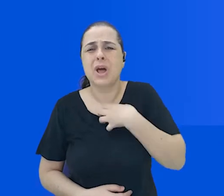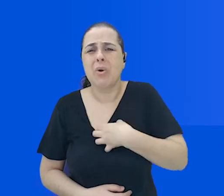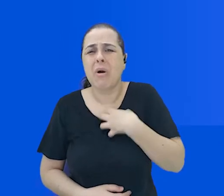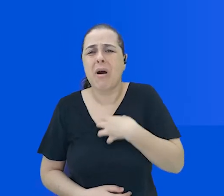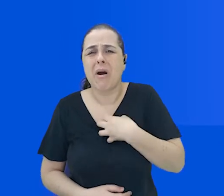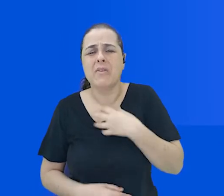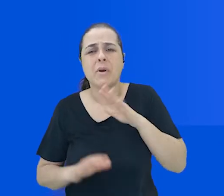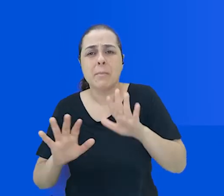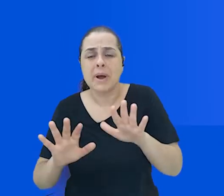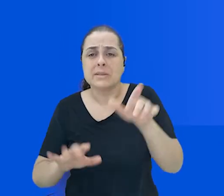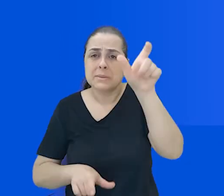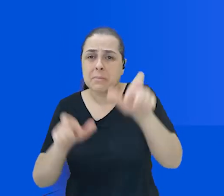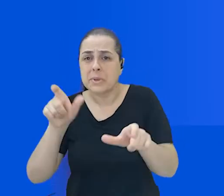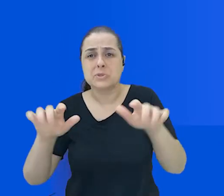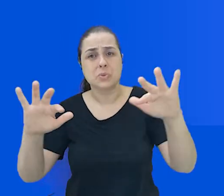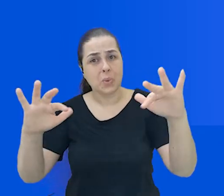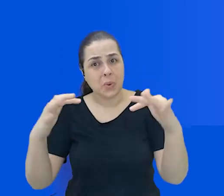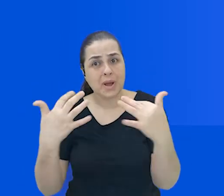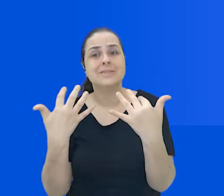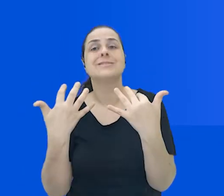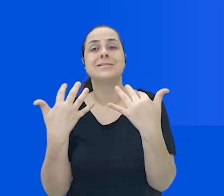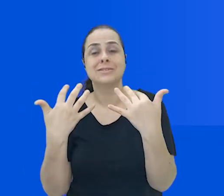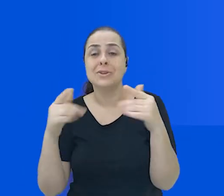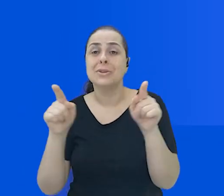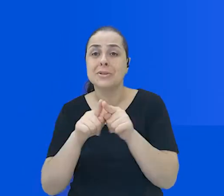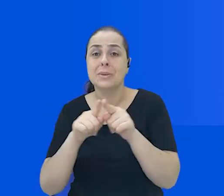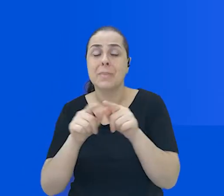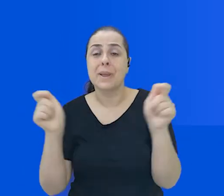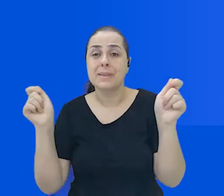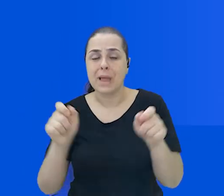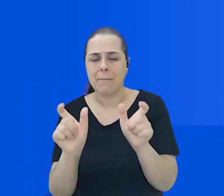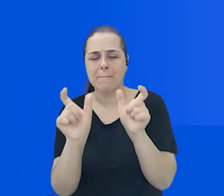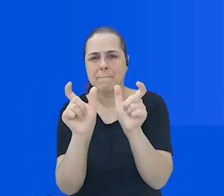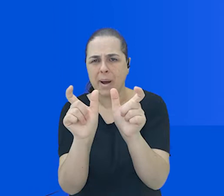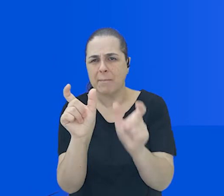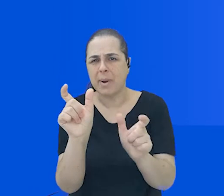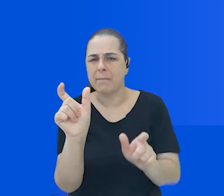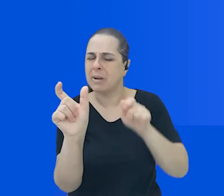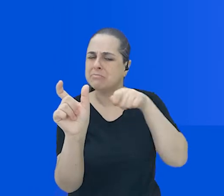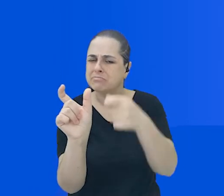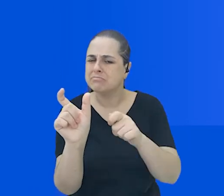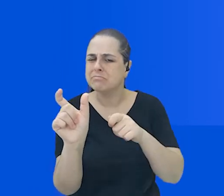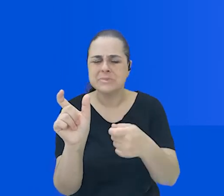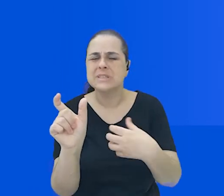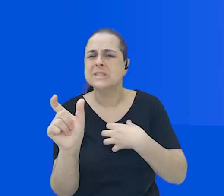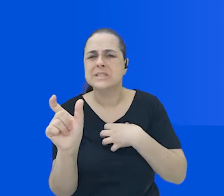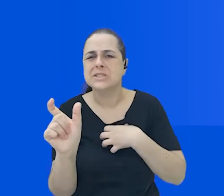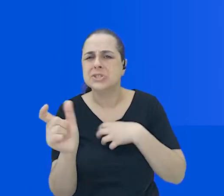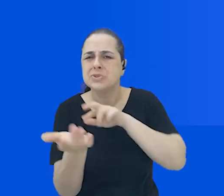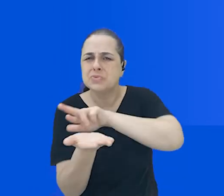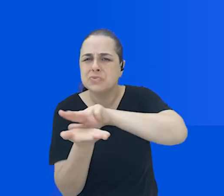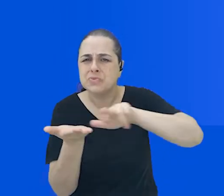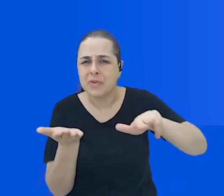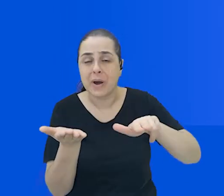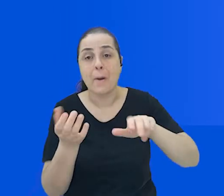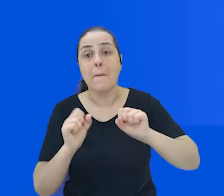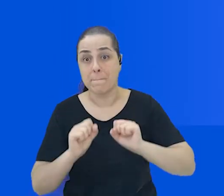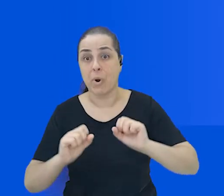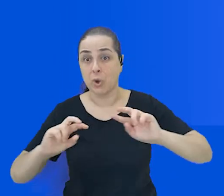e de como quem está nos ouvindo consegue ampliar de alguma maneira esse vocabulário. Claro que a gente pode deixar alguns links aqui embaixo,